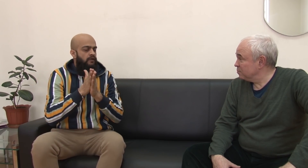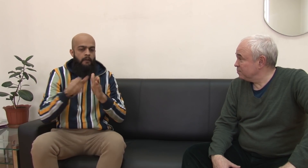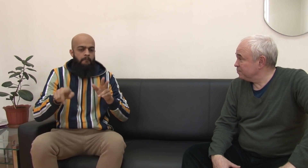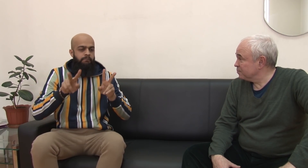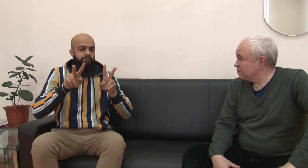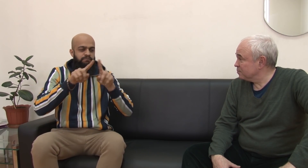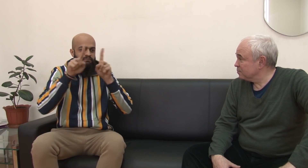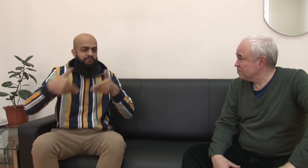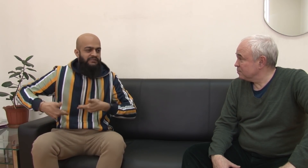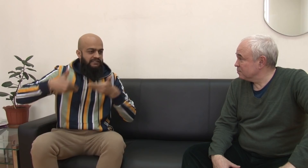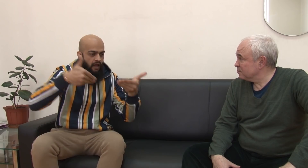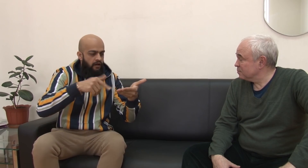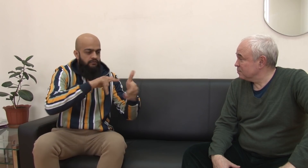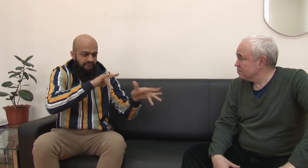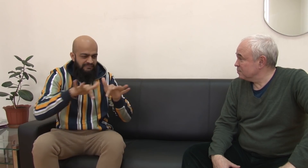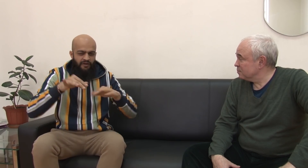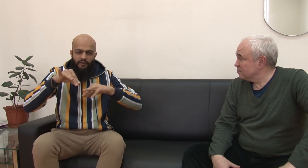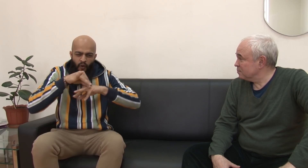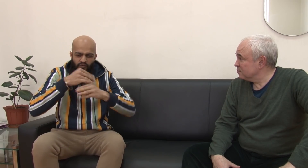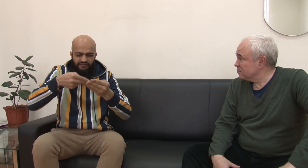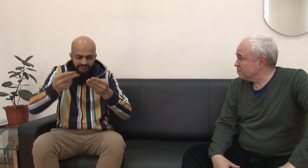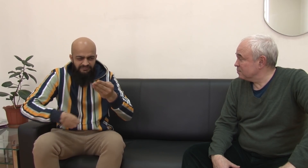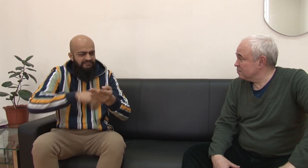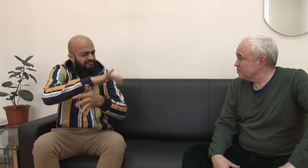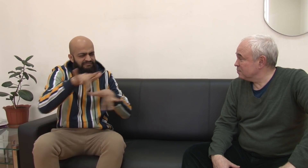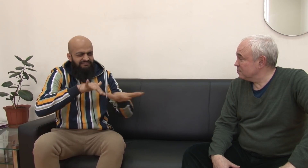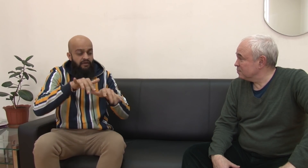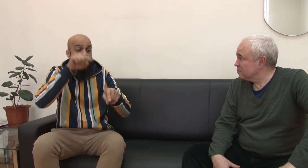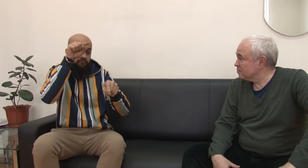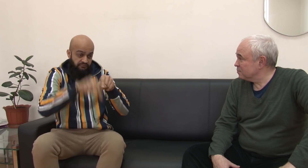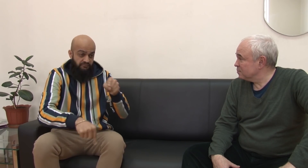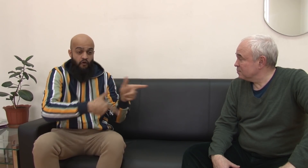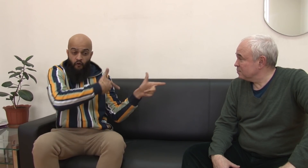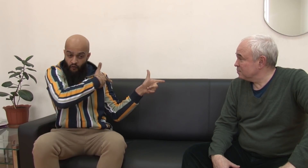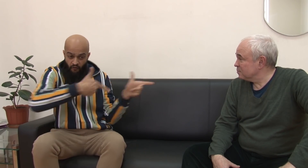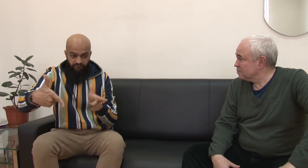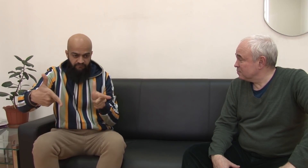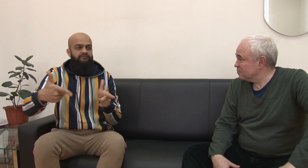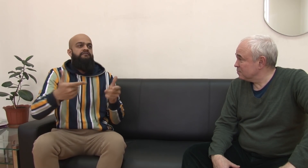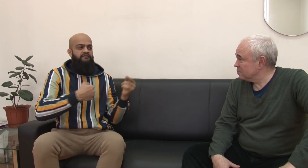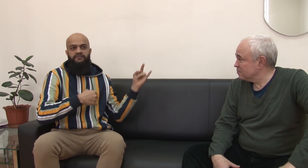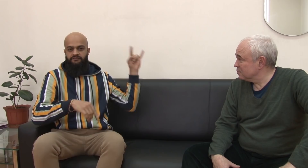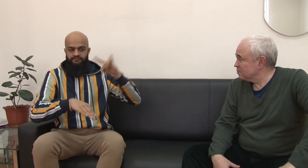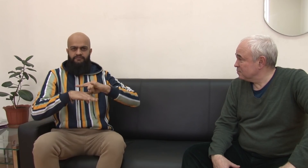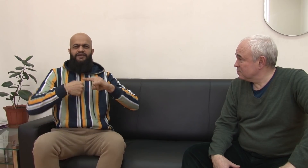Попросил прислать приглашение, собрал нужные подписи. И наконец я прилетел в Россию.